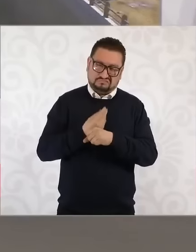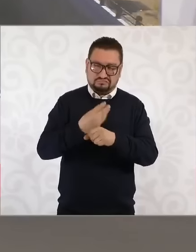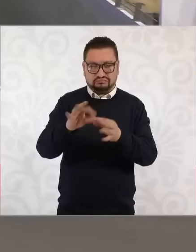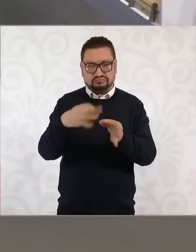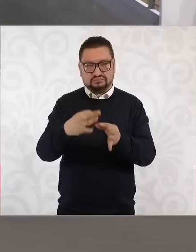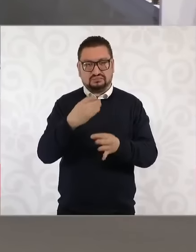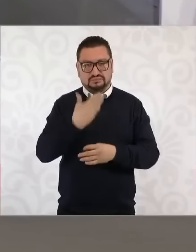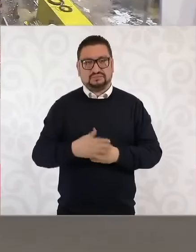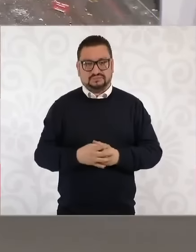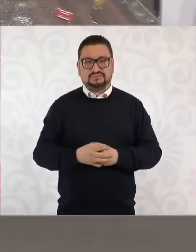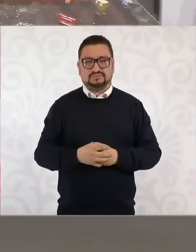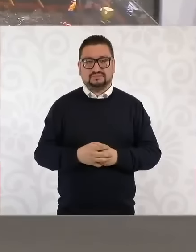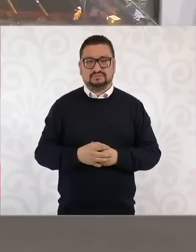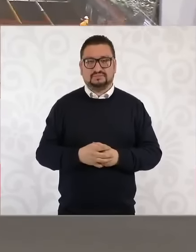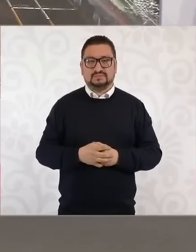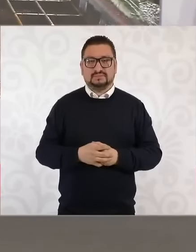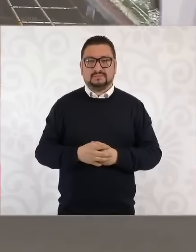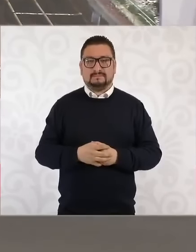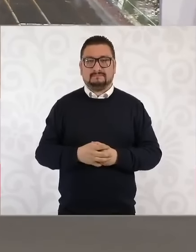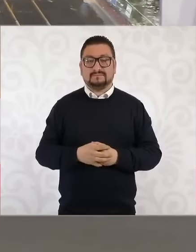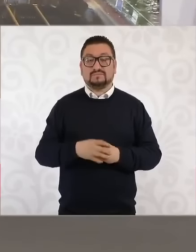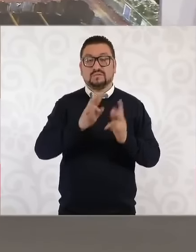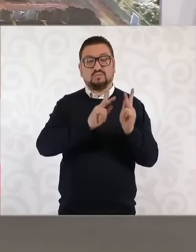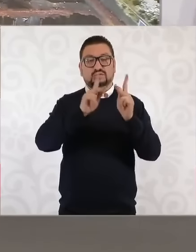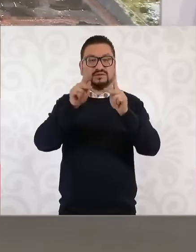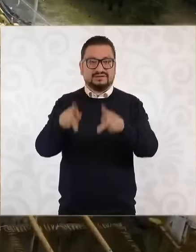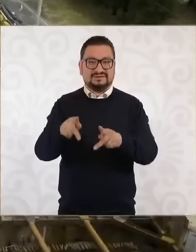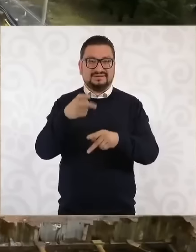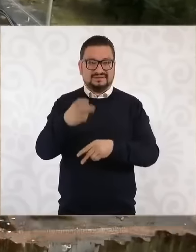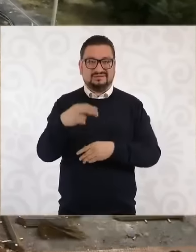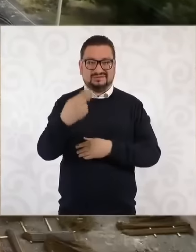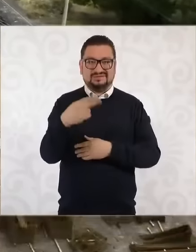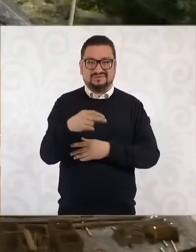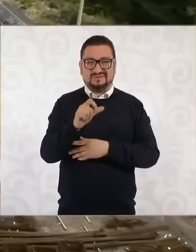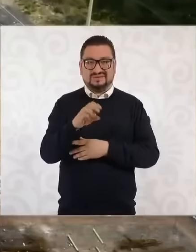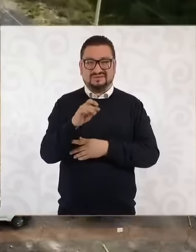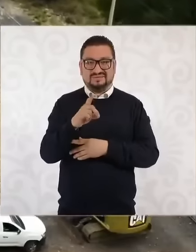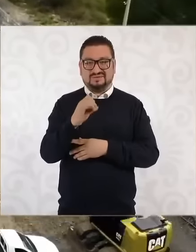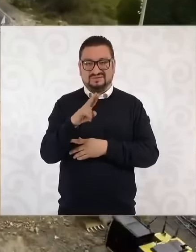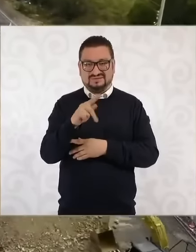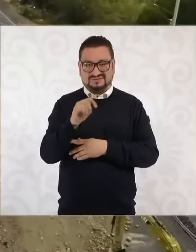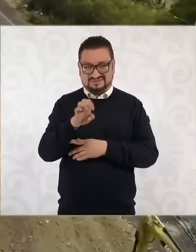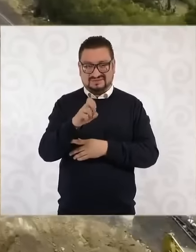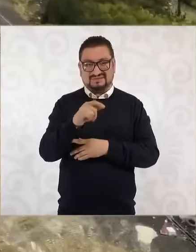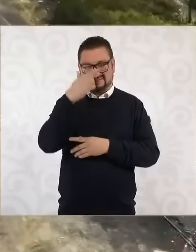La siguiente, el puente a la Medio Oriente. Aquí recuerdan que tuvimos que demoler el puente. Son